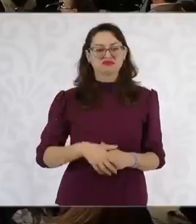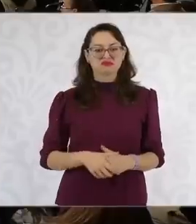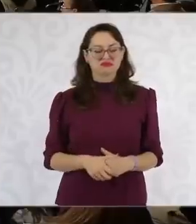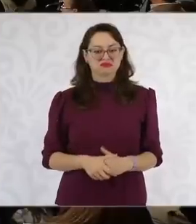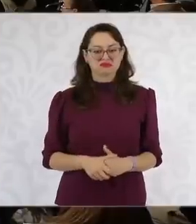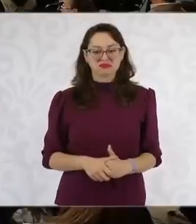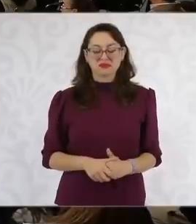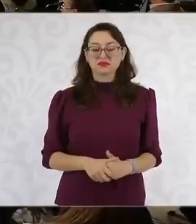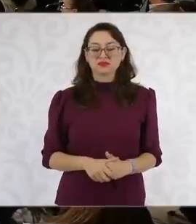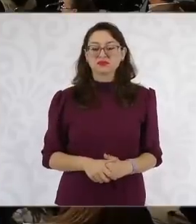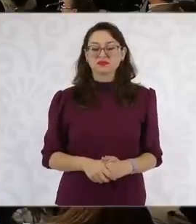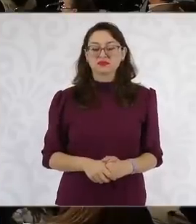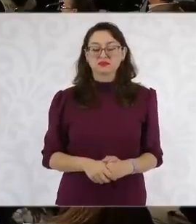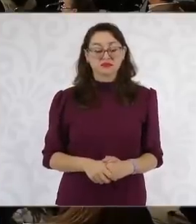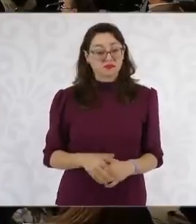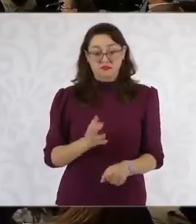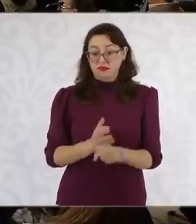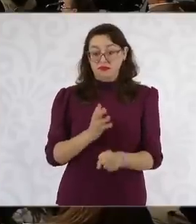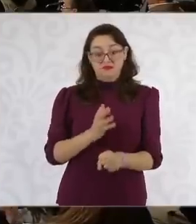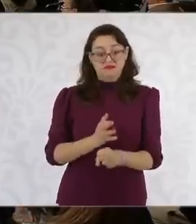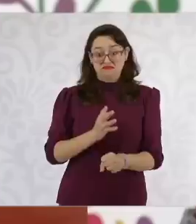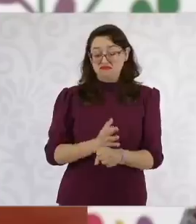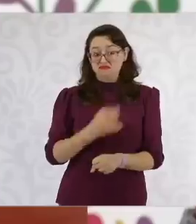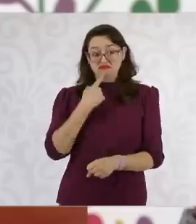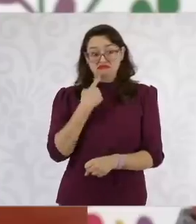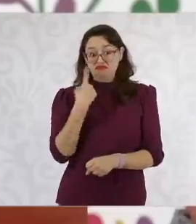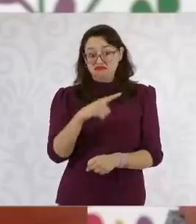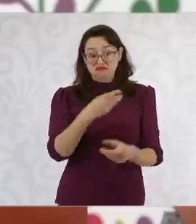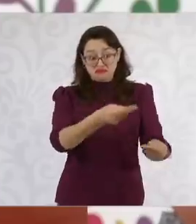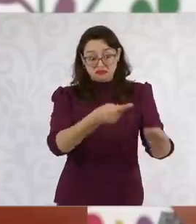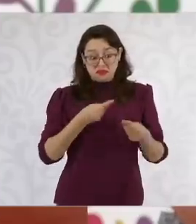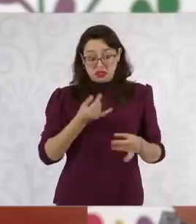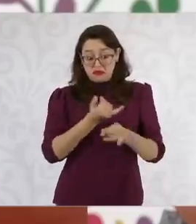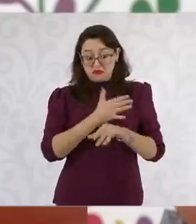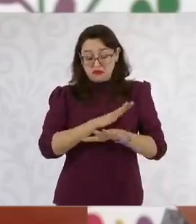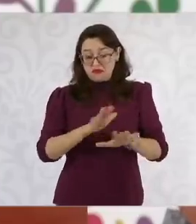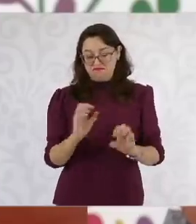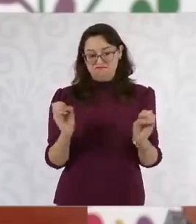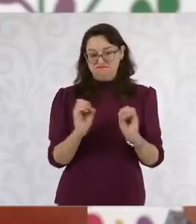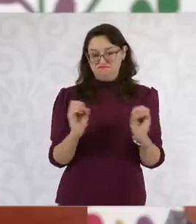oficial en el momento en que recibamos esa información y tengamos esa denuncia la daremos